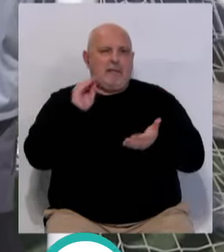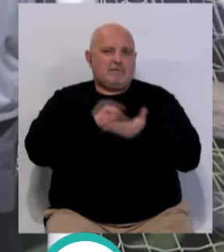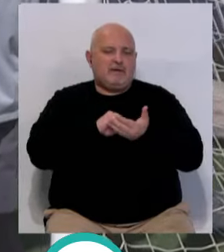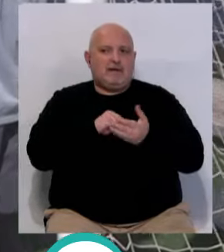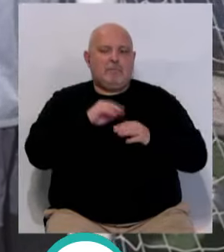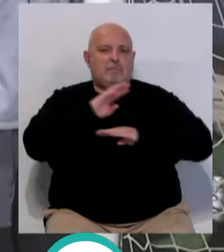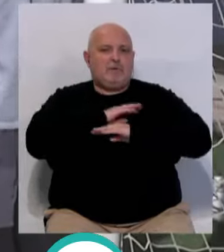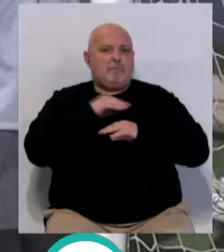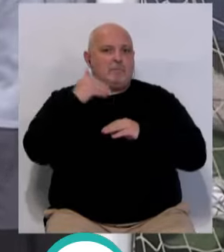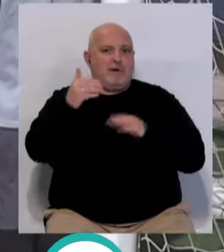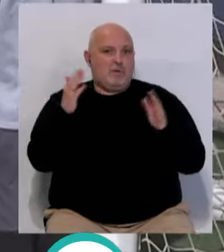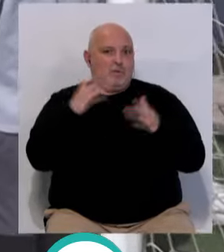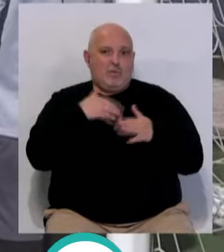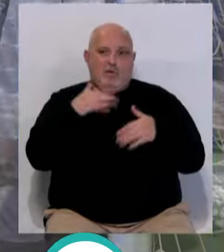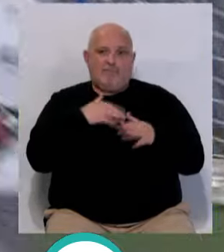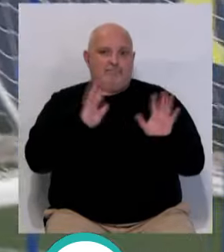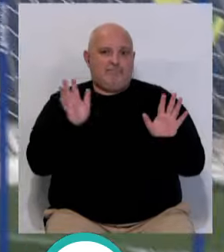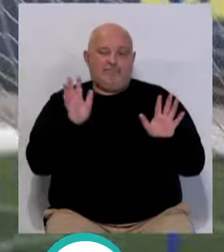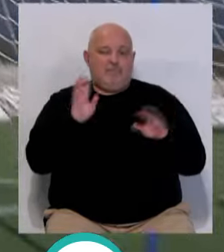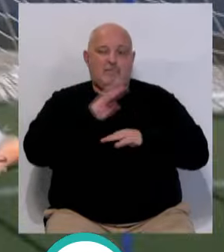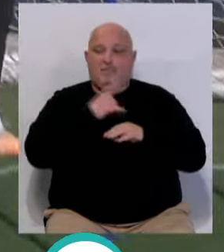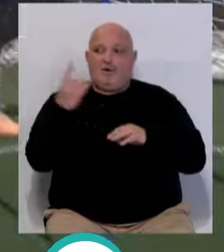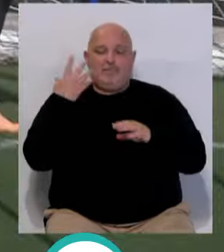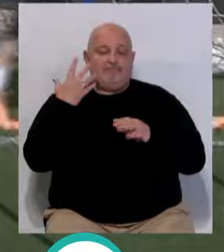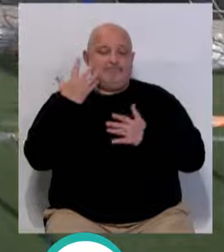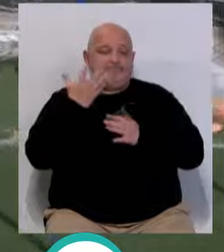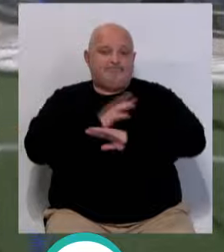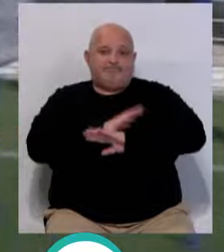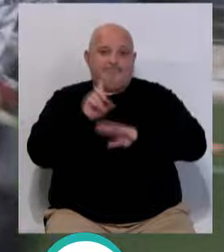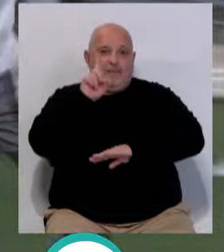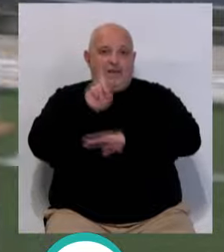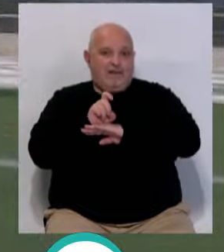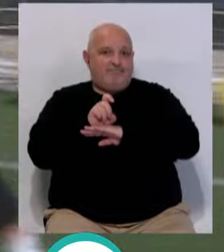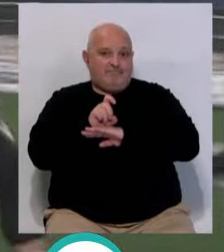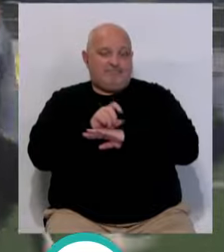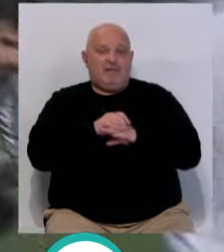nunca hay próxima el portero siempre es el que es siempre en ese momento que no se gestionó bien la